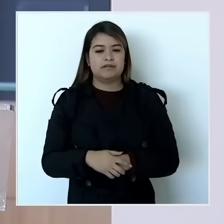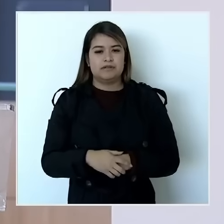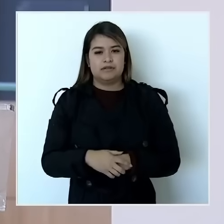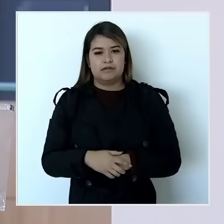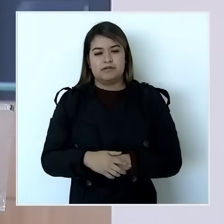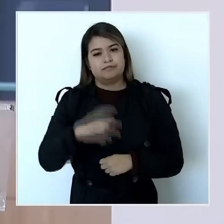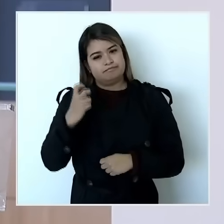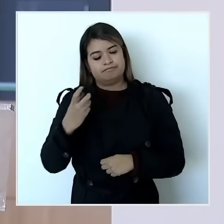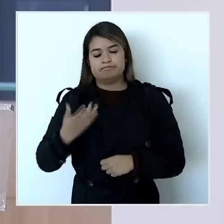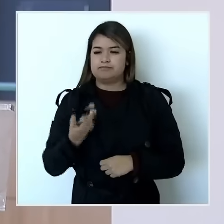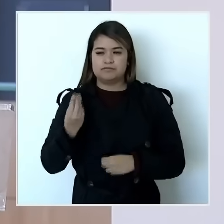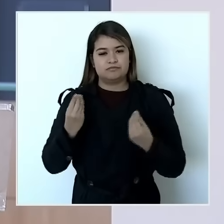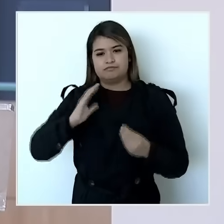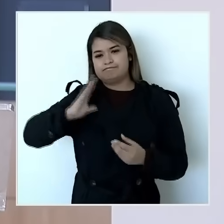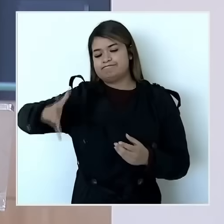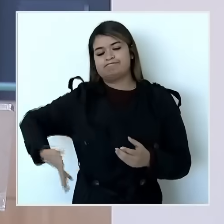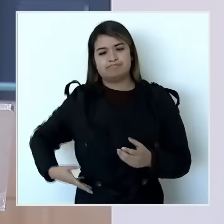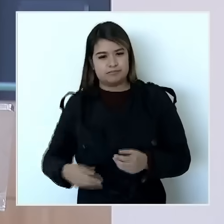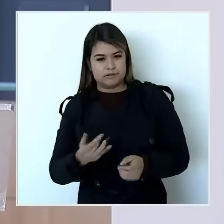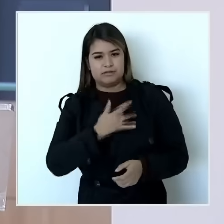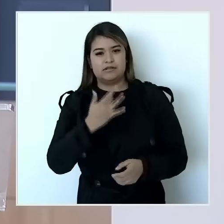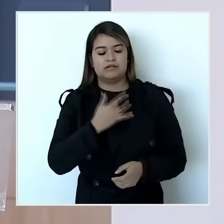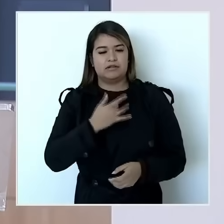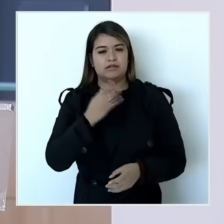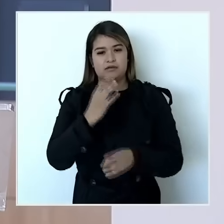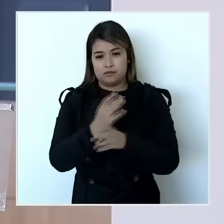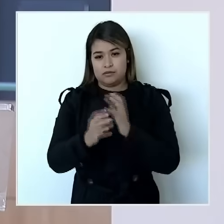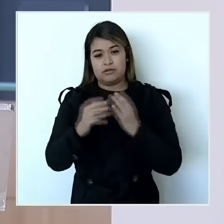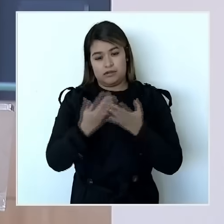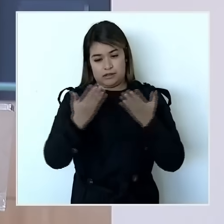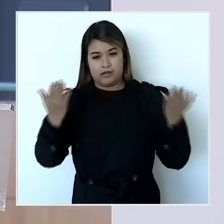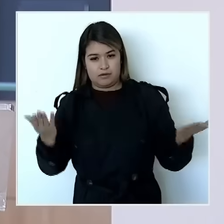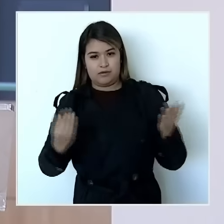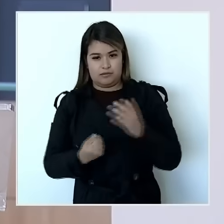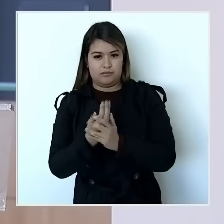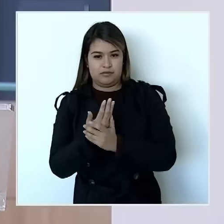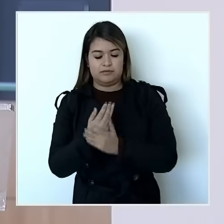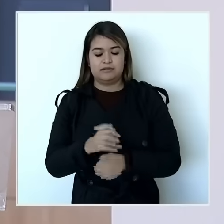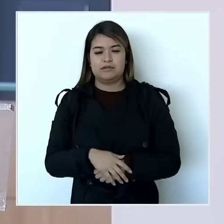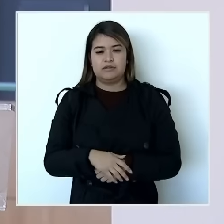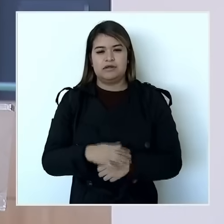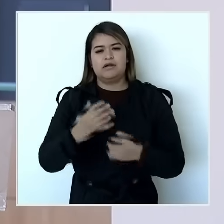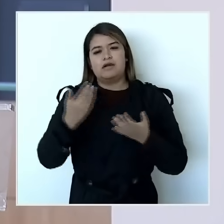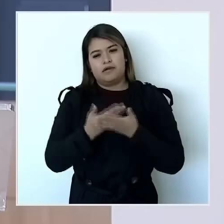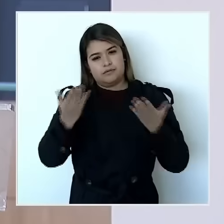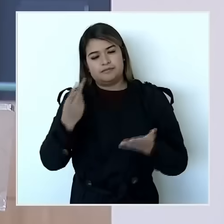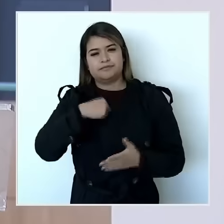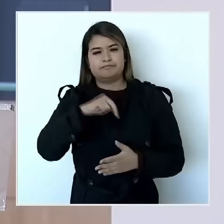esfuerzo permanente para convertirlo en lo que es hoy, el puerto comercial y aduanero más importante